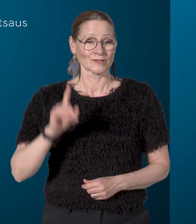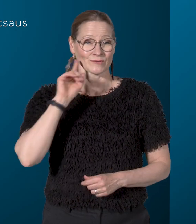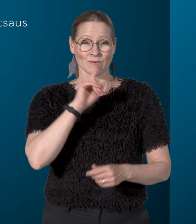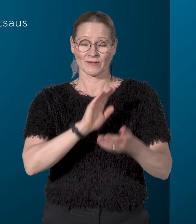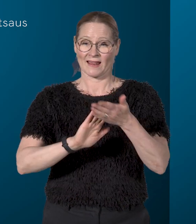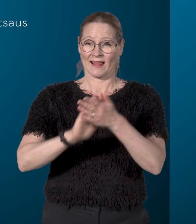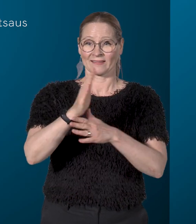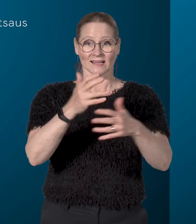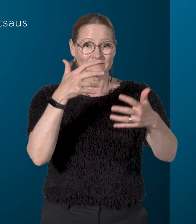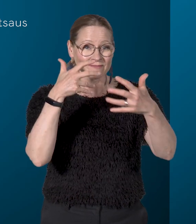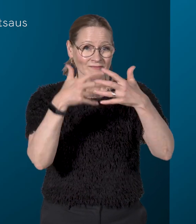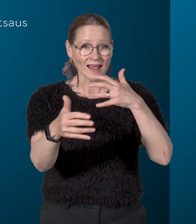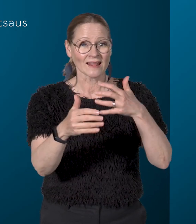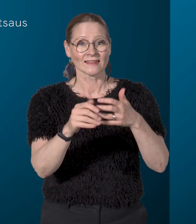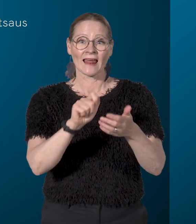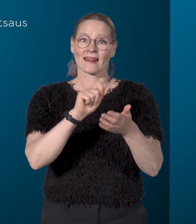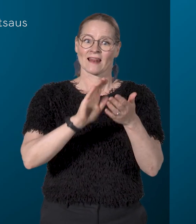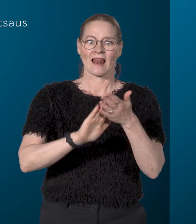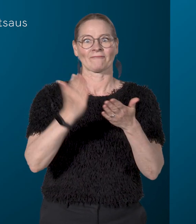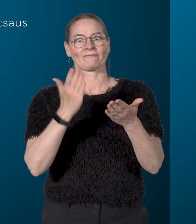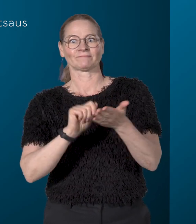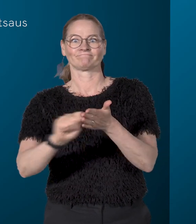Kuurojen lehden Rivien välissä -livejournalismitilaisuus -